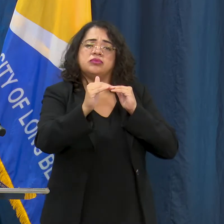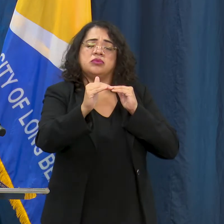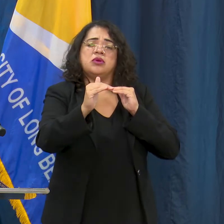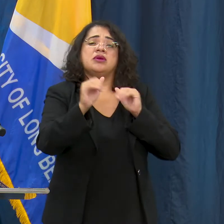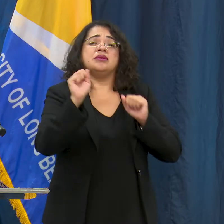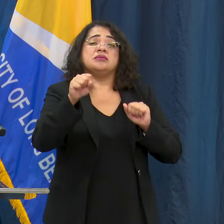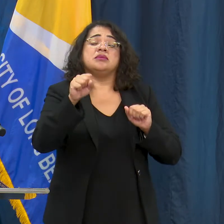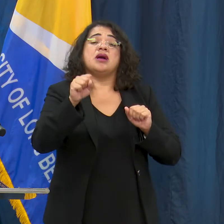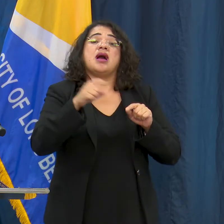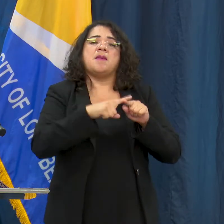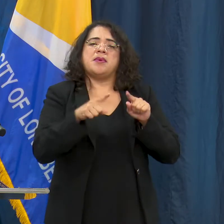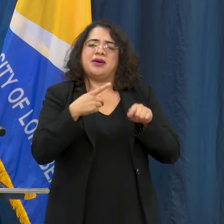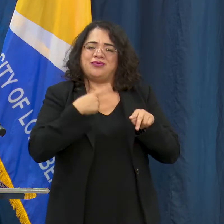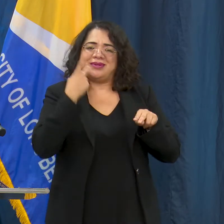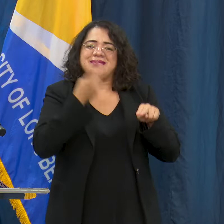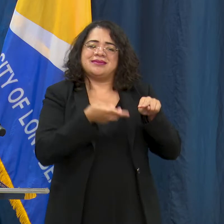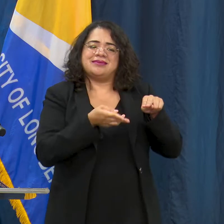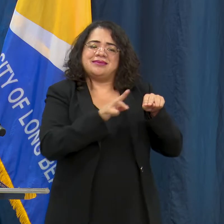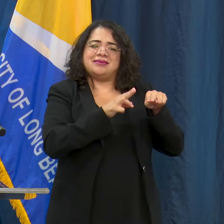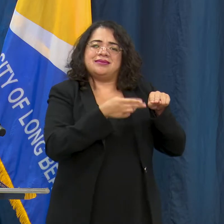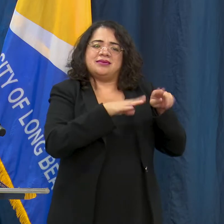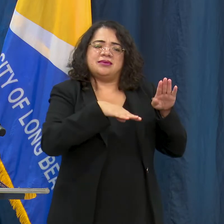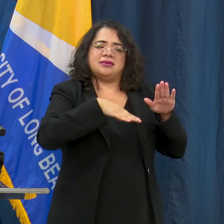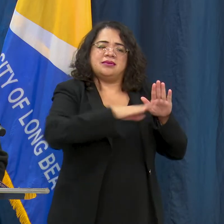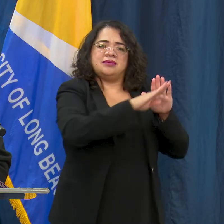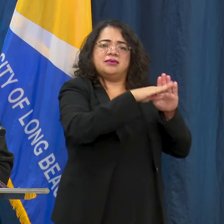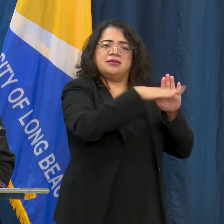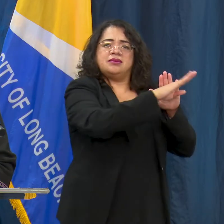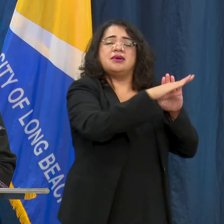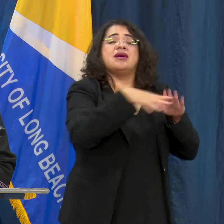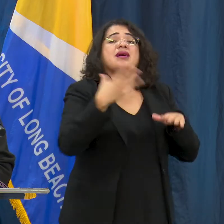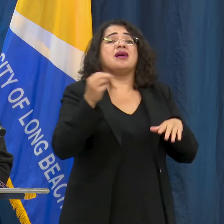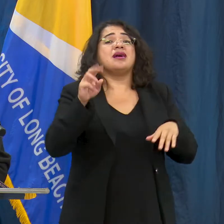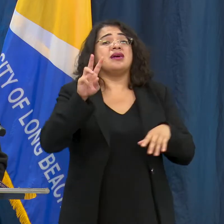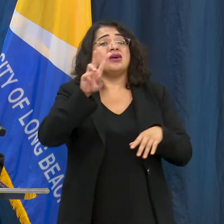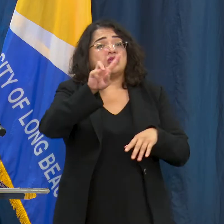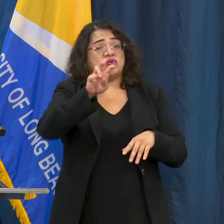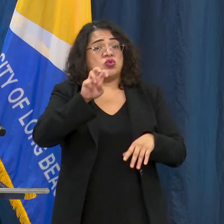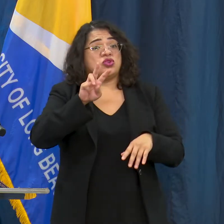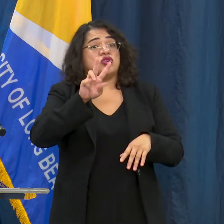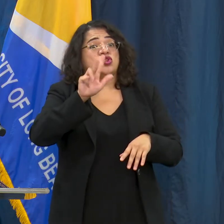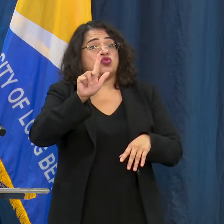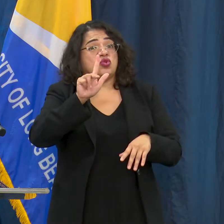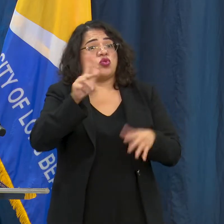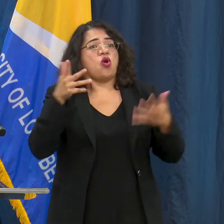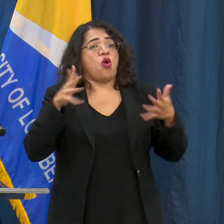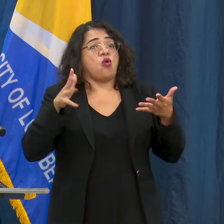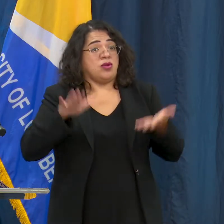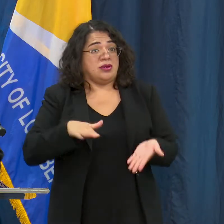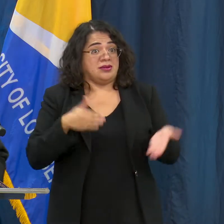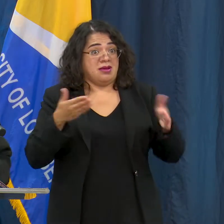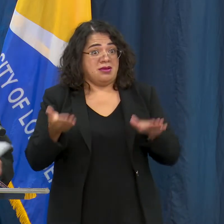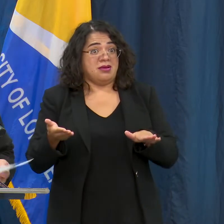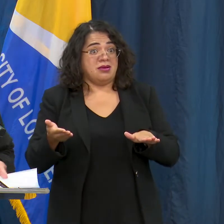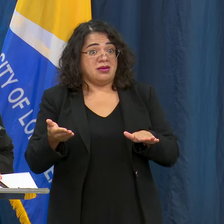impacto de cada muerte le van tamos la pérdida de los ciento venti tres can wear todo esto SI dad yo sus pensamientos you're a Sione's estan con